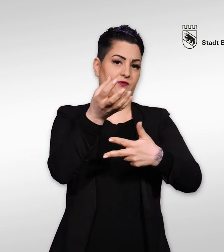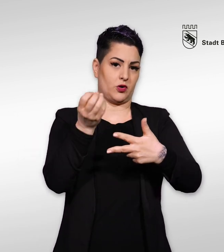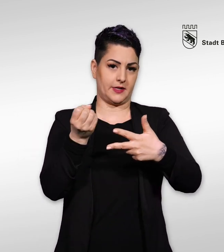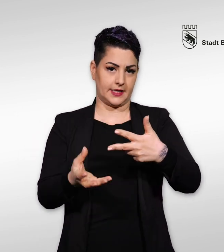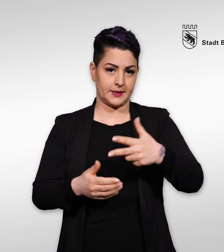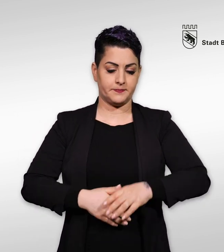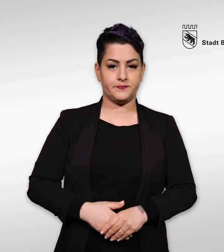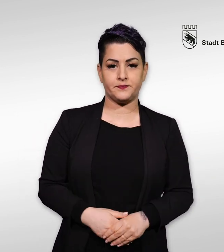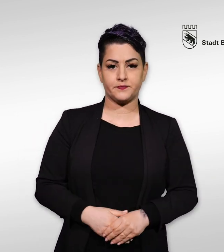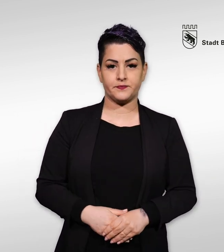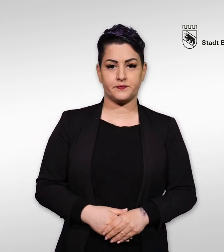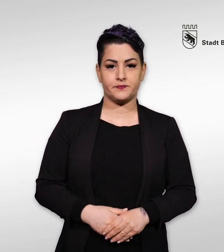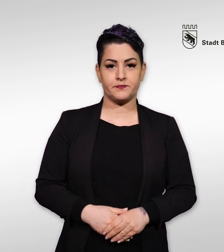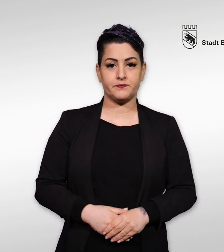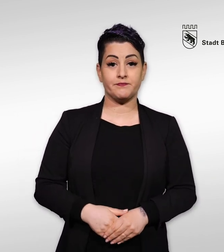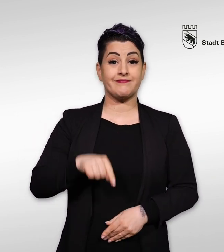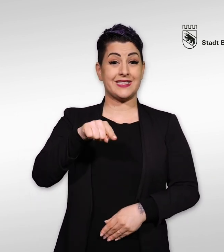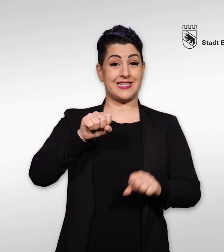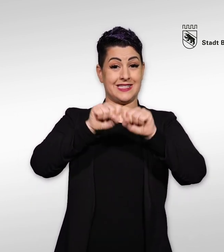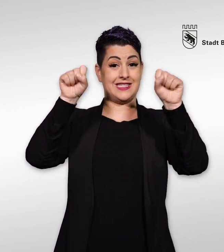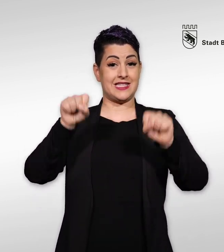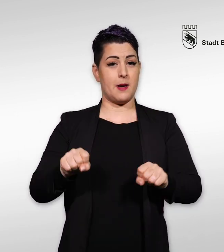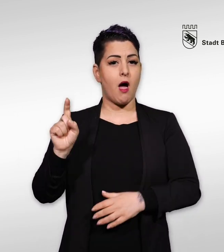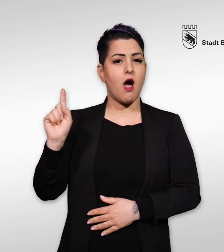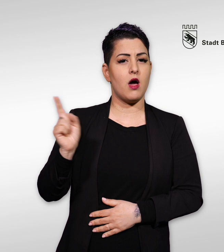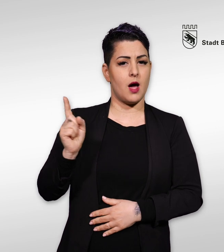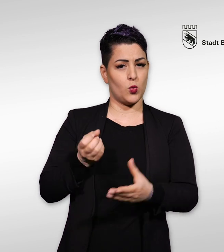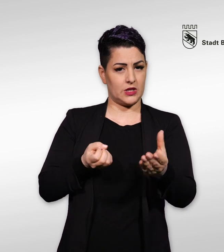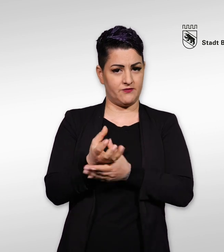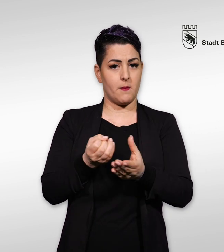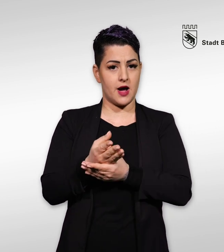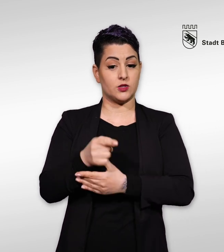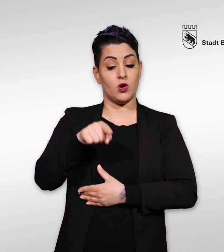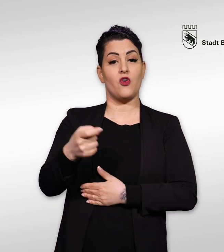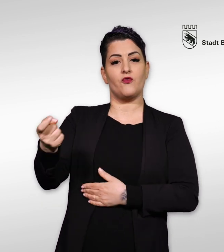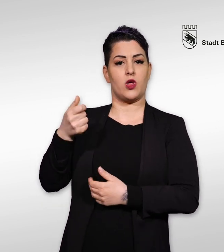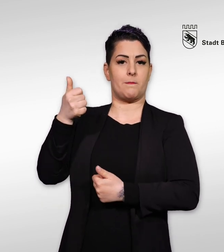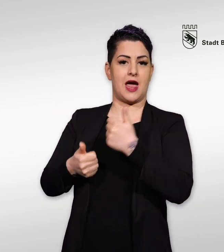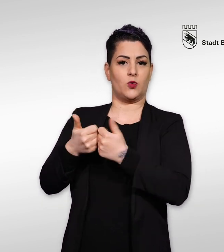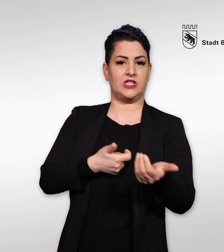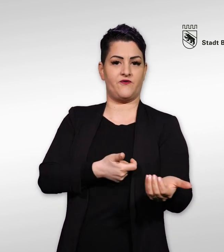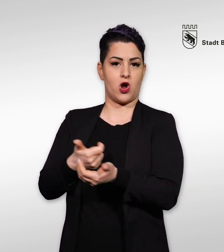Dieses Alarmierungs- und Informationssystem wird von der Einsatzleitzentrale der Berufsfeuerwehr betrieben